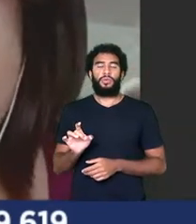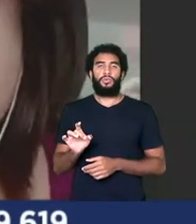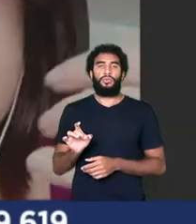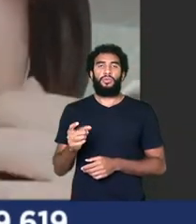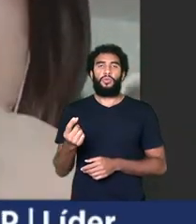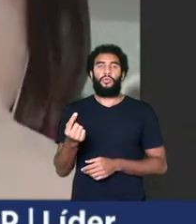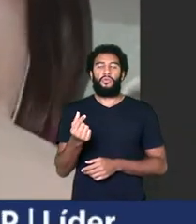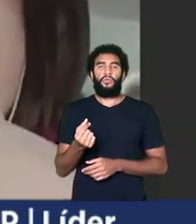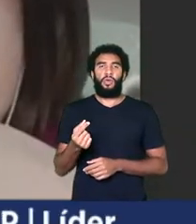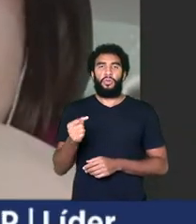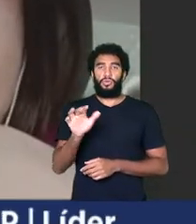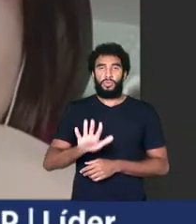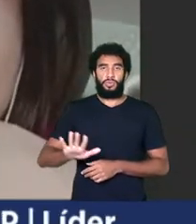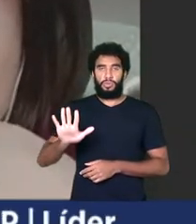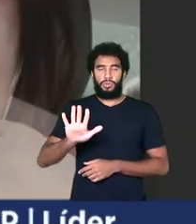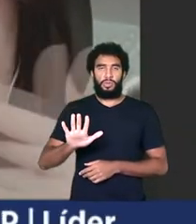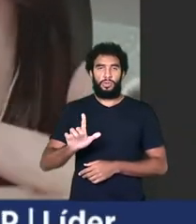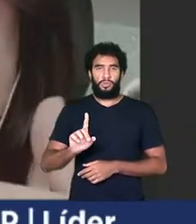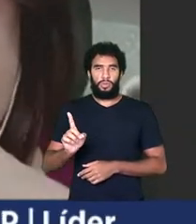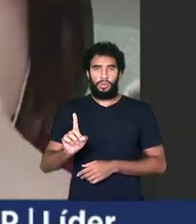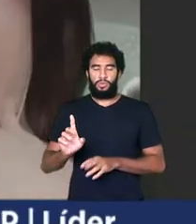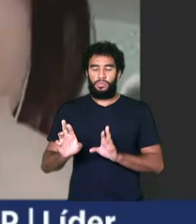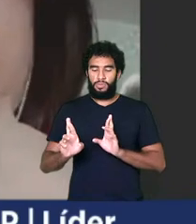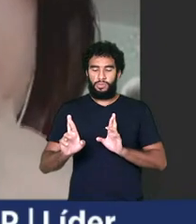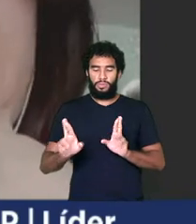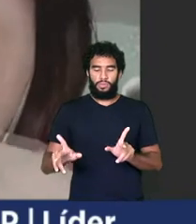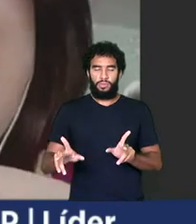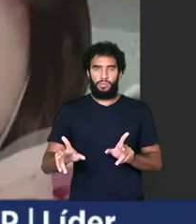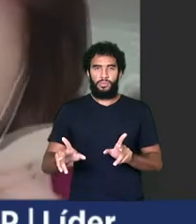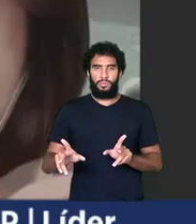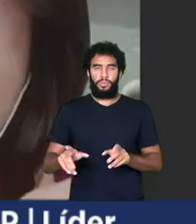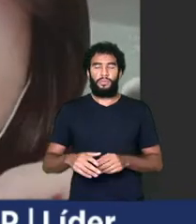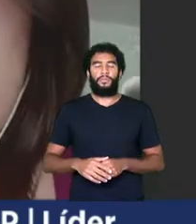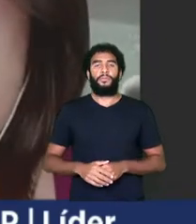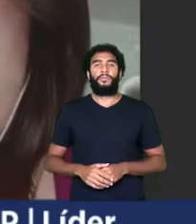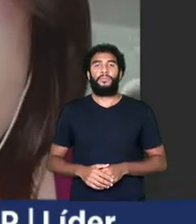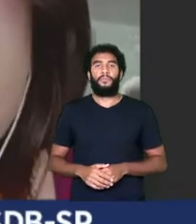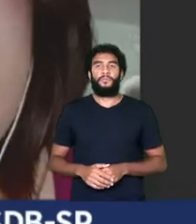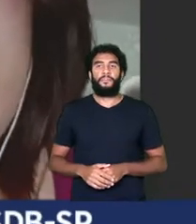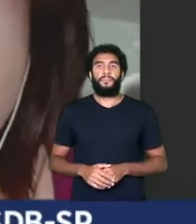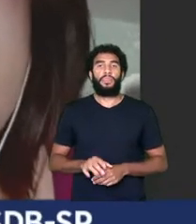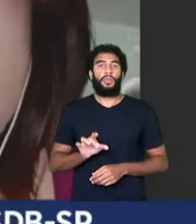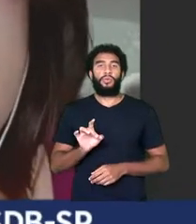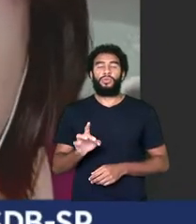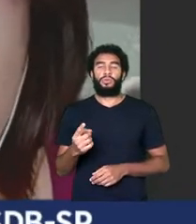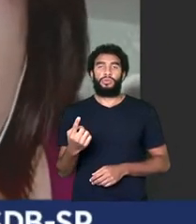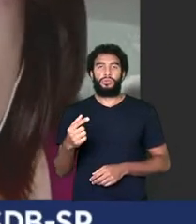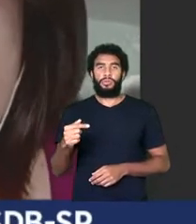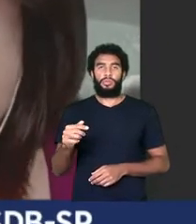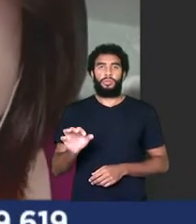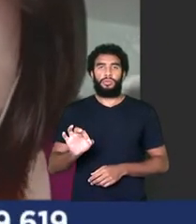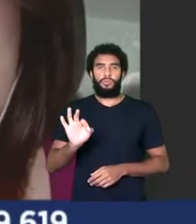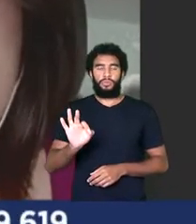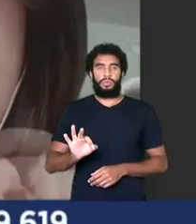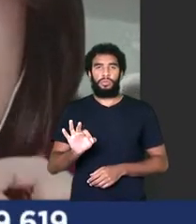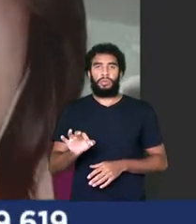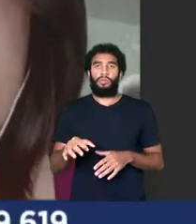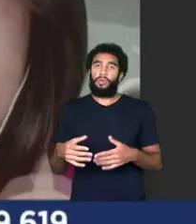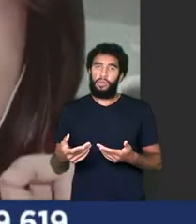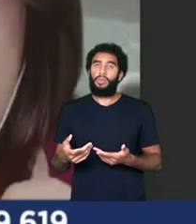SOMENTE SOBRE O LUCRO, NÃO SÓ SOBRE A RECEITA PÚBLICA, VAI SER A DIFERENÇA DA RECEITA BRUTA COM O VALOR DOS PRÊMIOS, E É SÓ 17%. ENTÃO